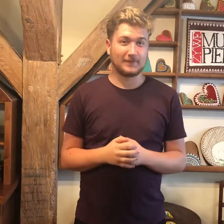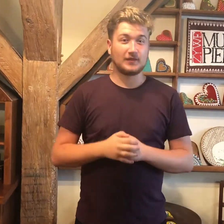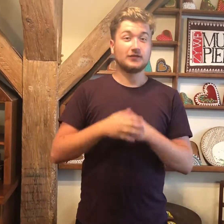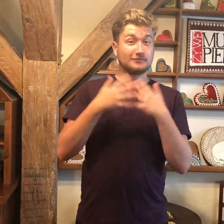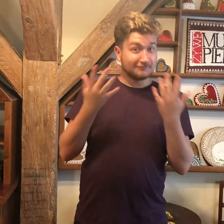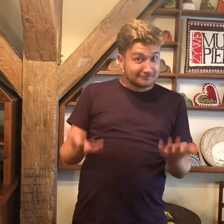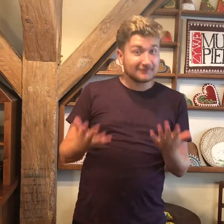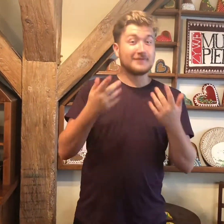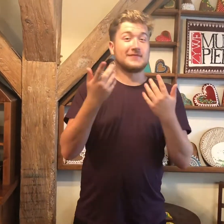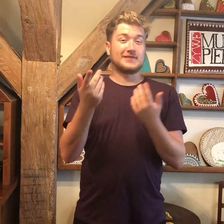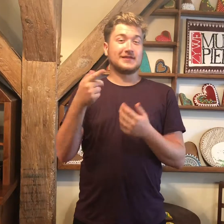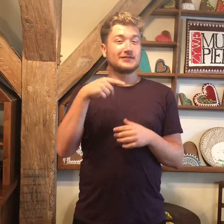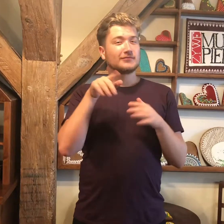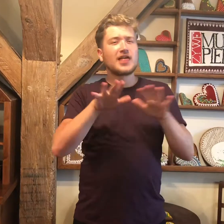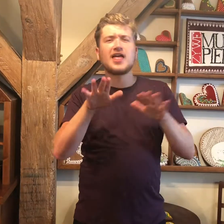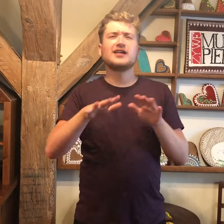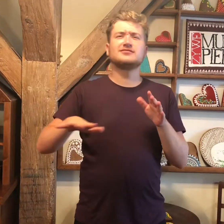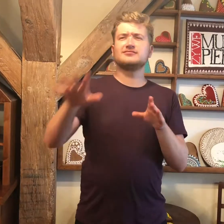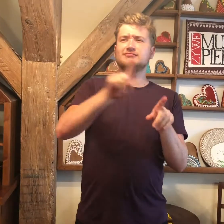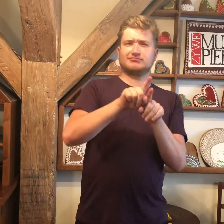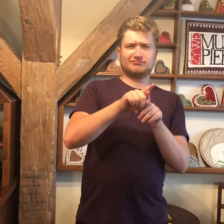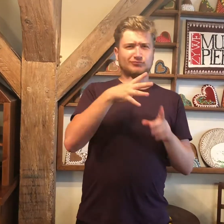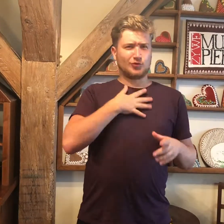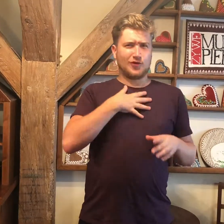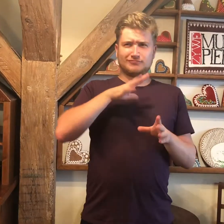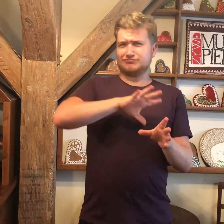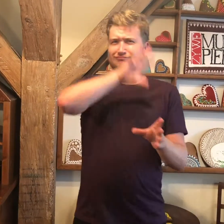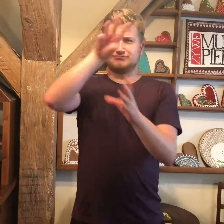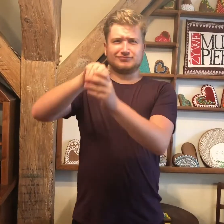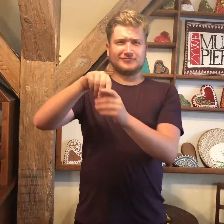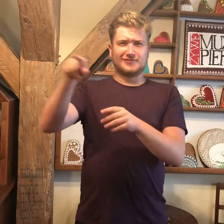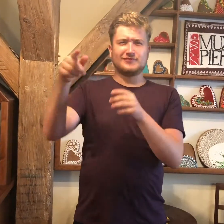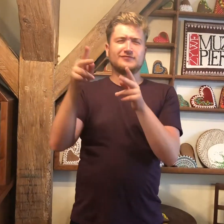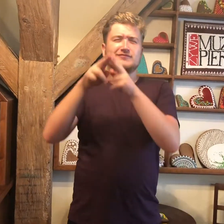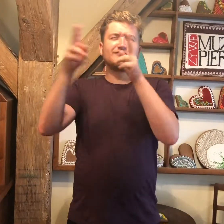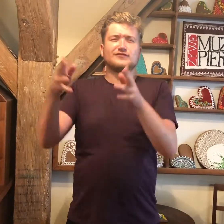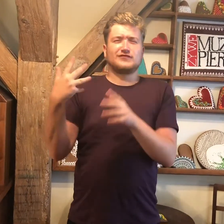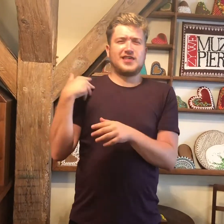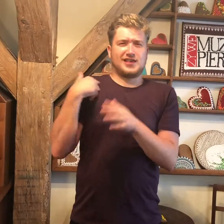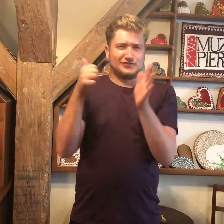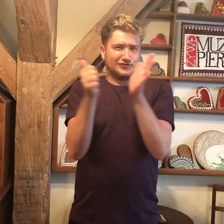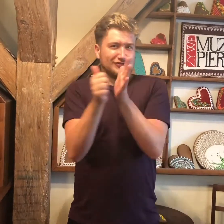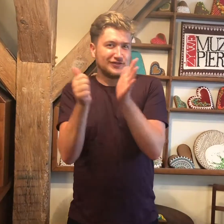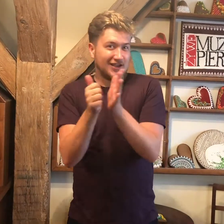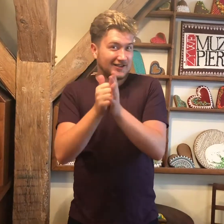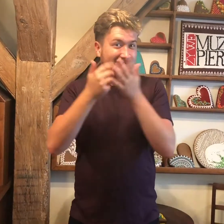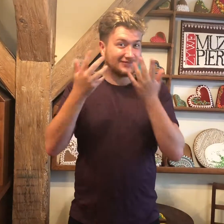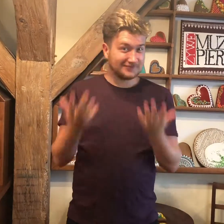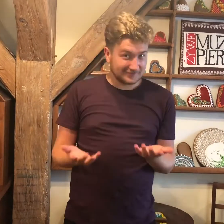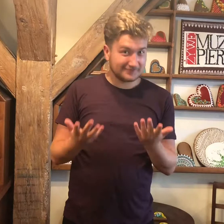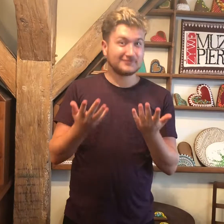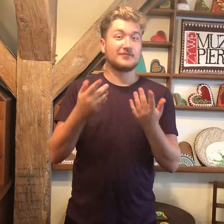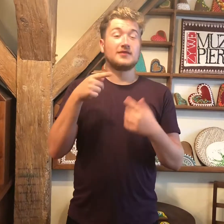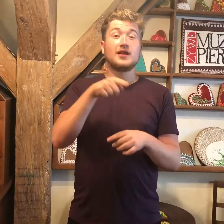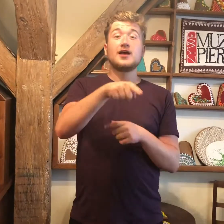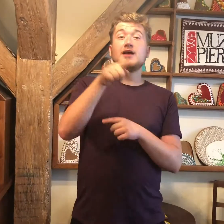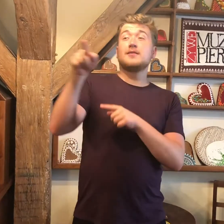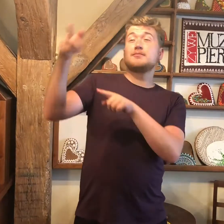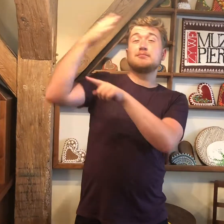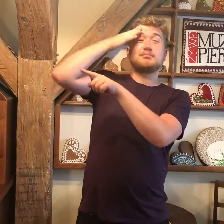W naszym muzeum można w magiczny sposób przenieść się do XVI-wiecznej piernikarni